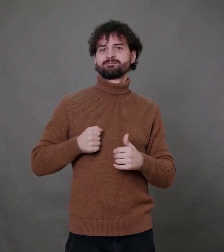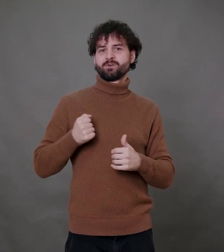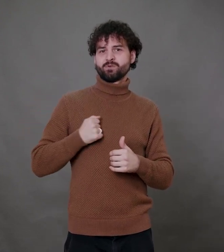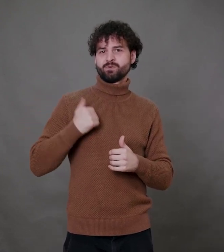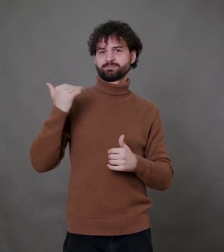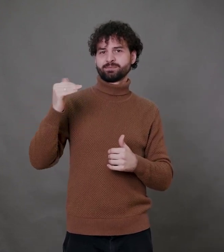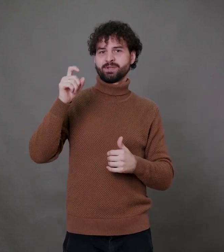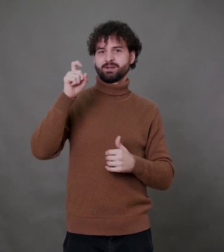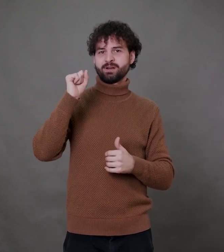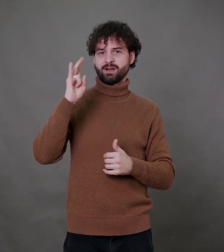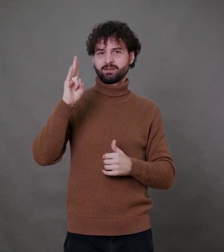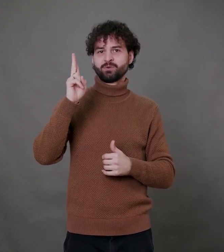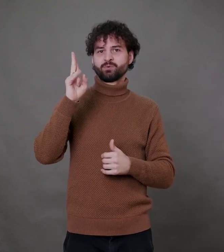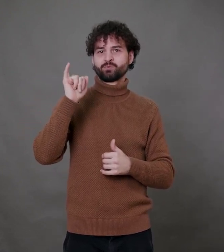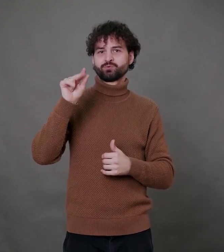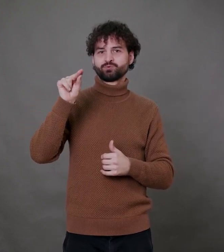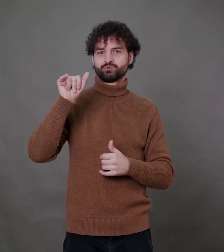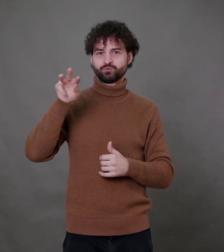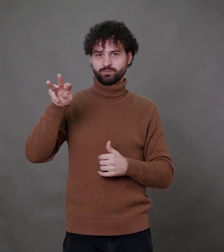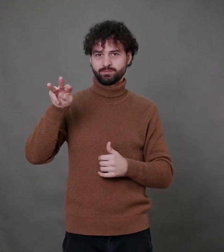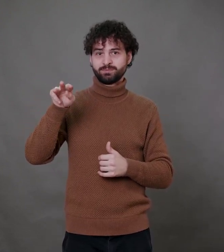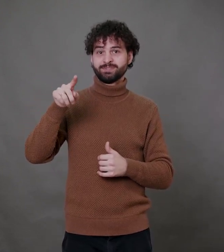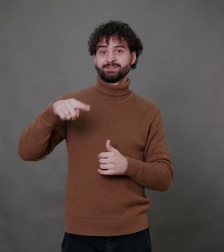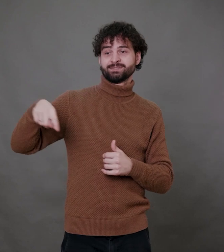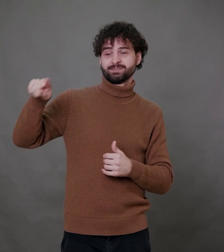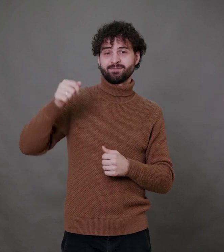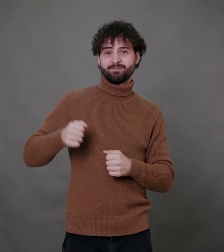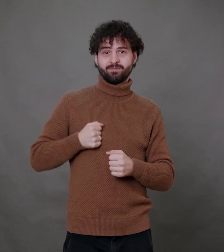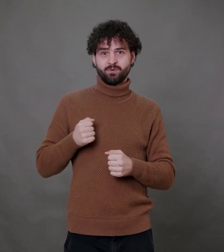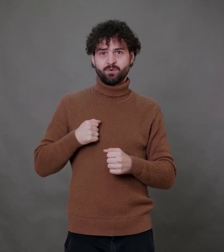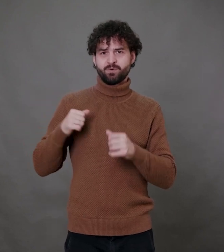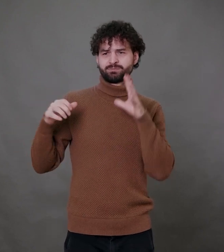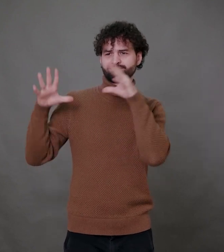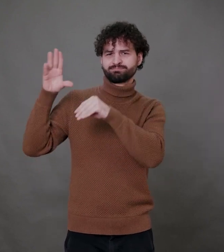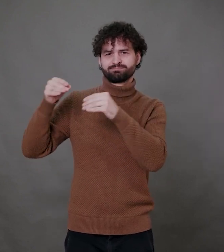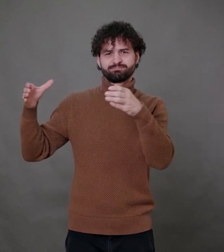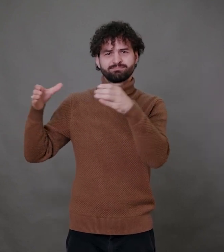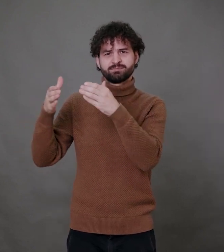войско хана Кучума. Это войско состоит из представителей